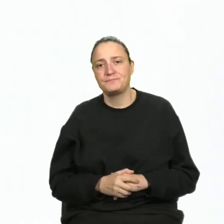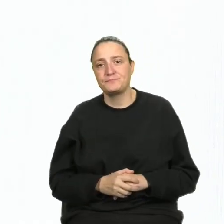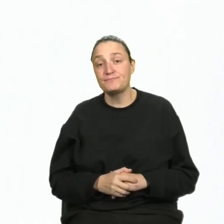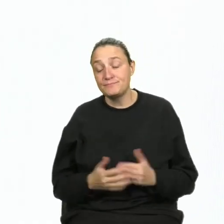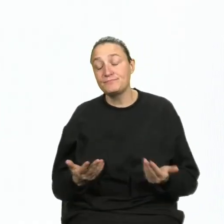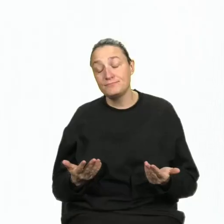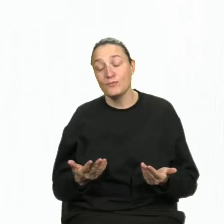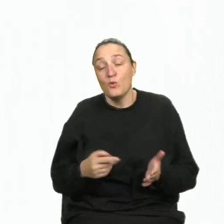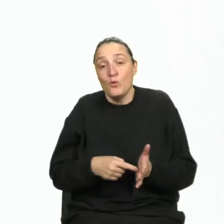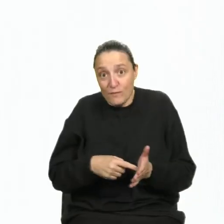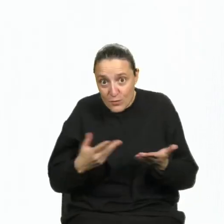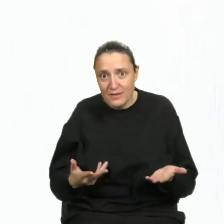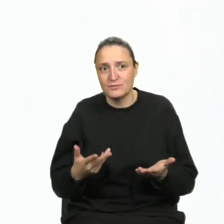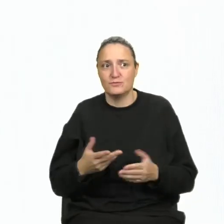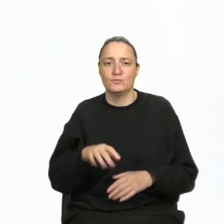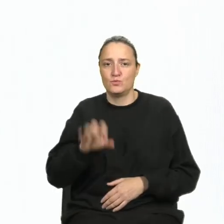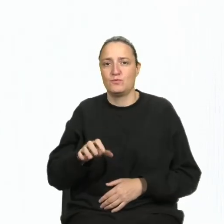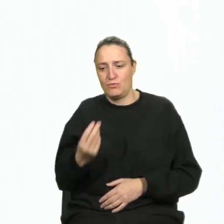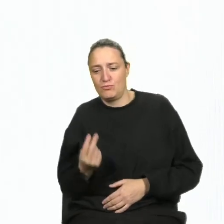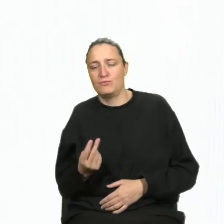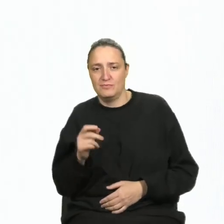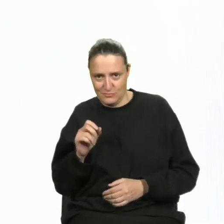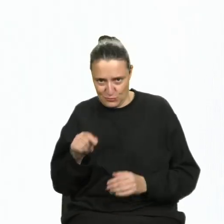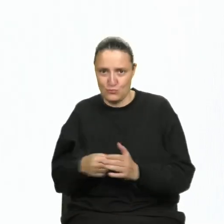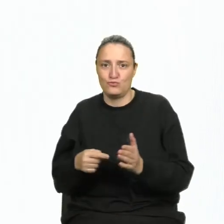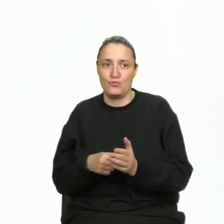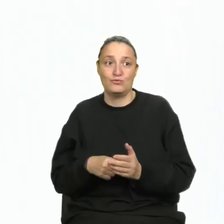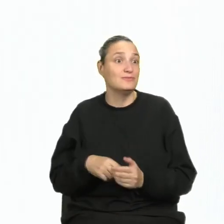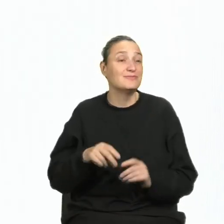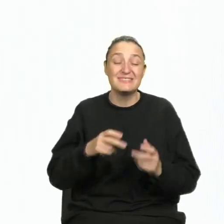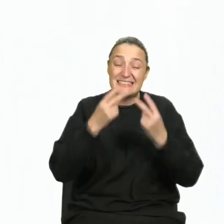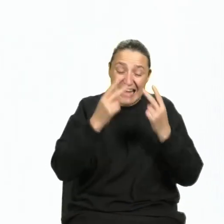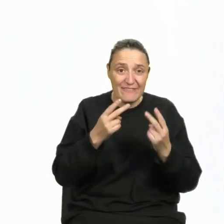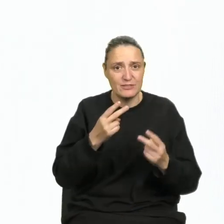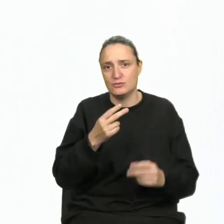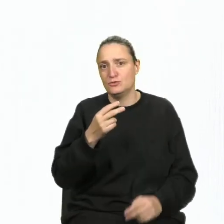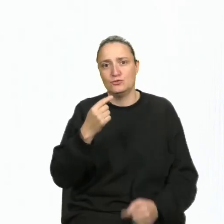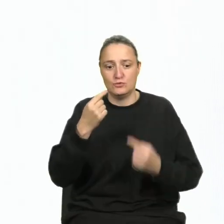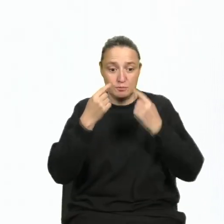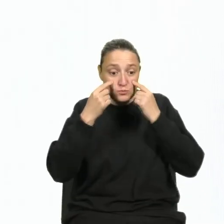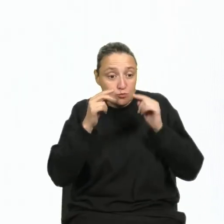tego dotyczyło właśnie druga kategoria. Najważniejsze jest niewidoczne dla oczu. Tak powiedział kiedyś Mały Książę. To,